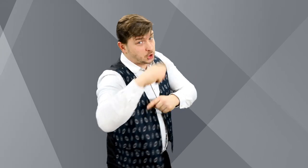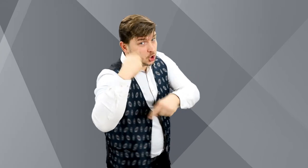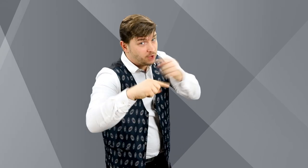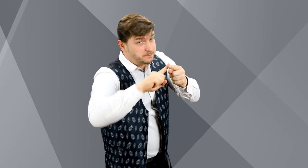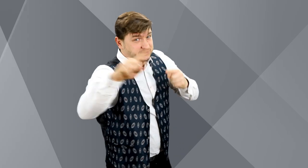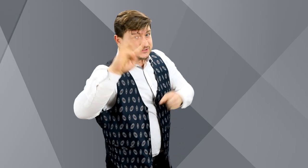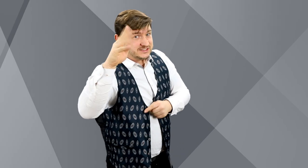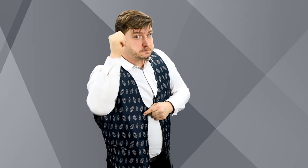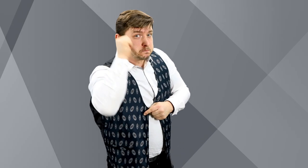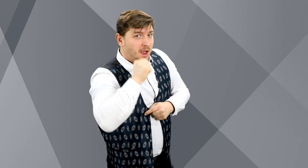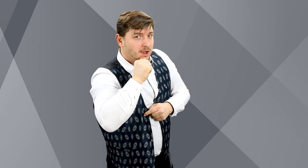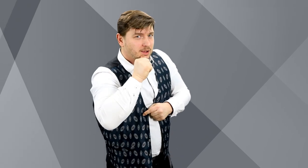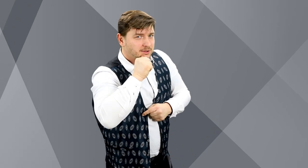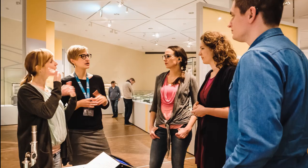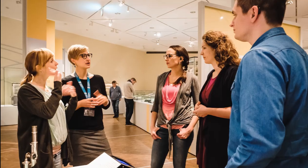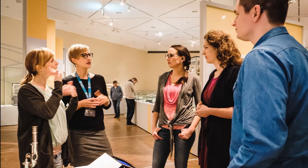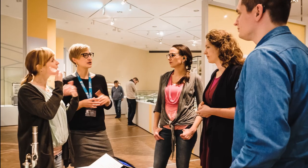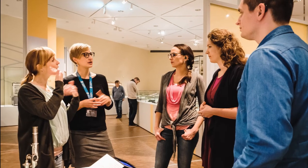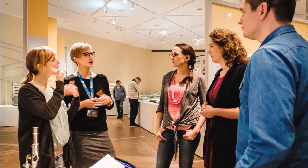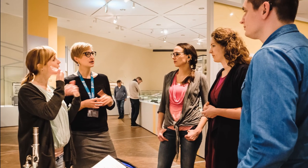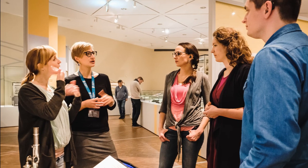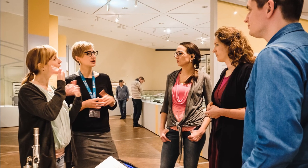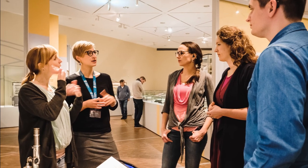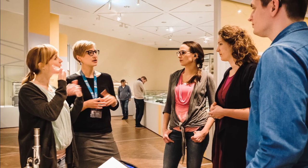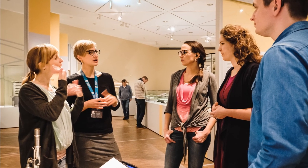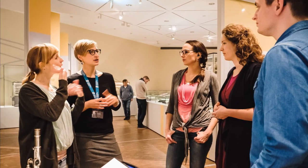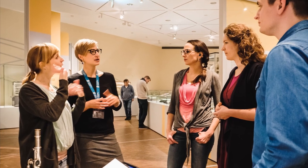Die Ausstellung geht noch bis 14. Mai 2017!